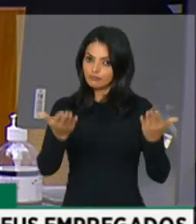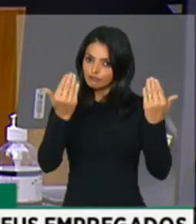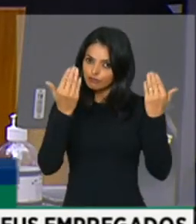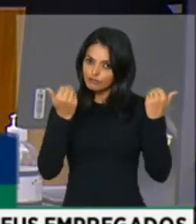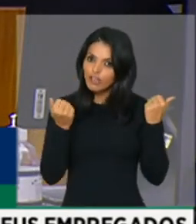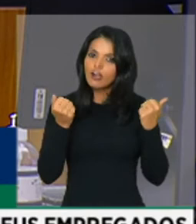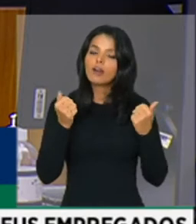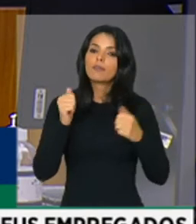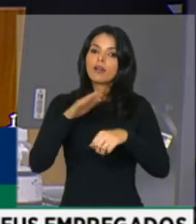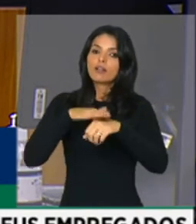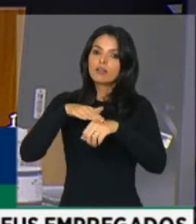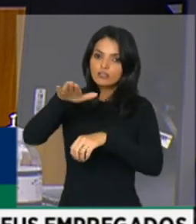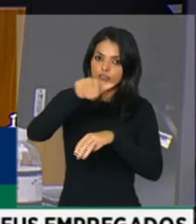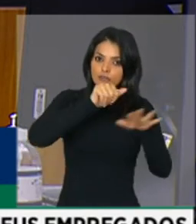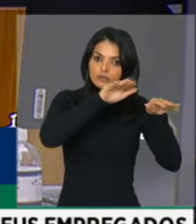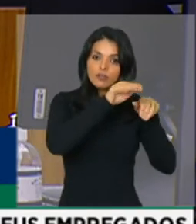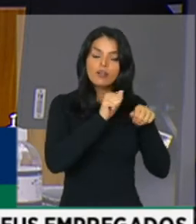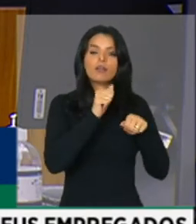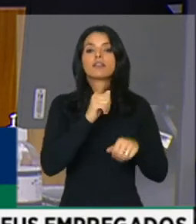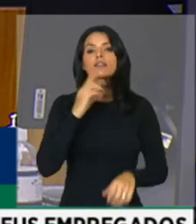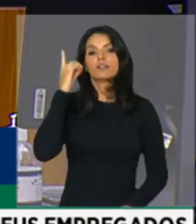SENHORAS DEPUTADAS A REGISTRAREM OS SEUS VOTOS PELO INFOLEG PARLAMENTAR ESTÁ